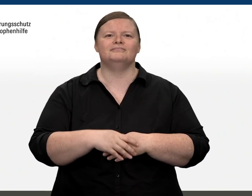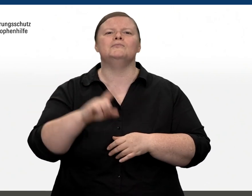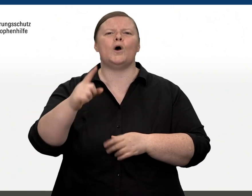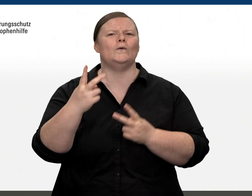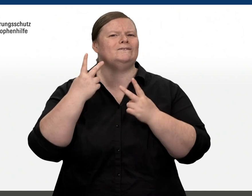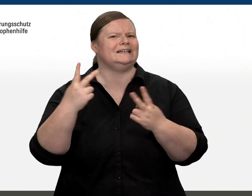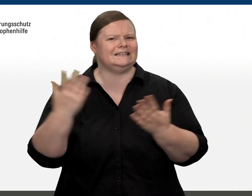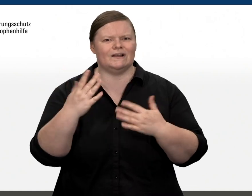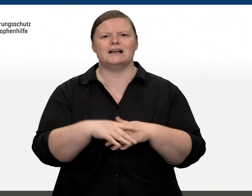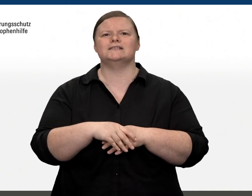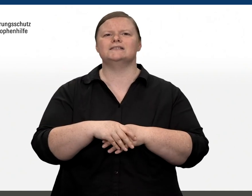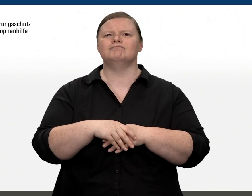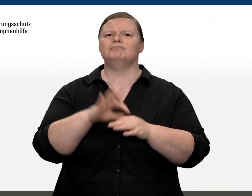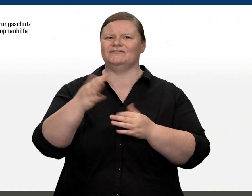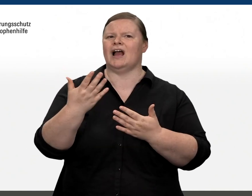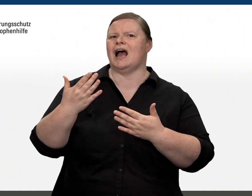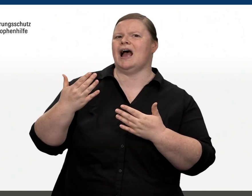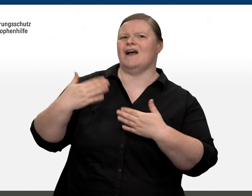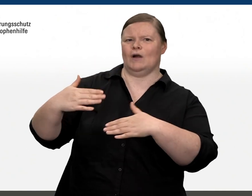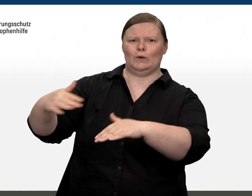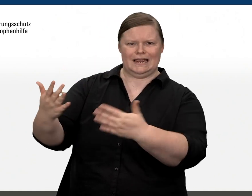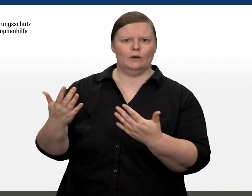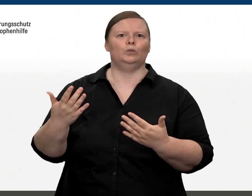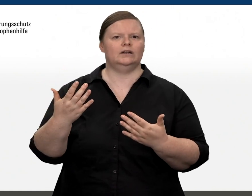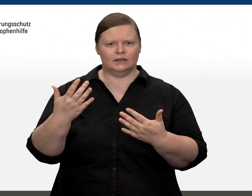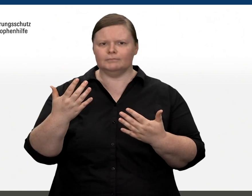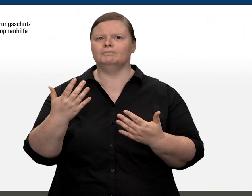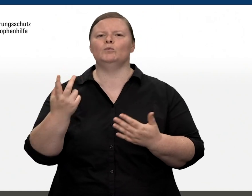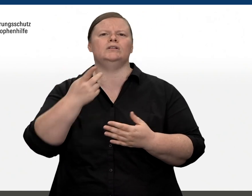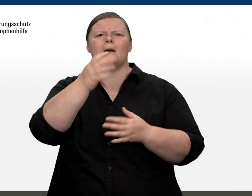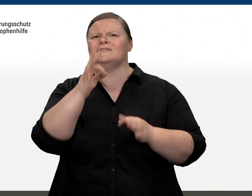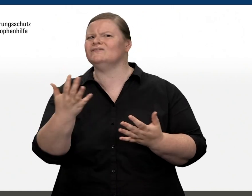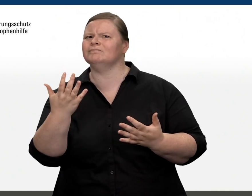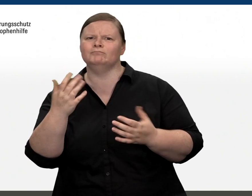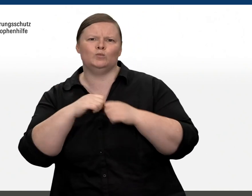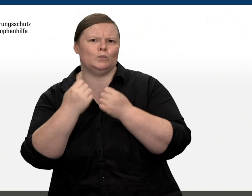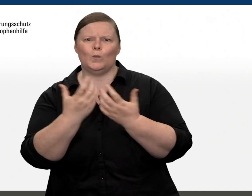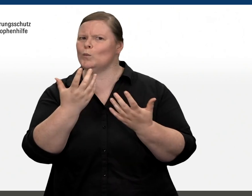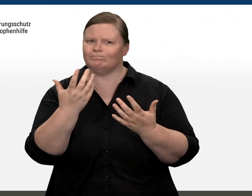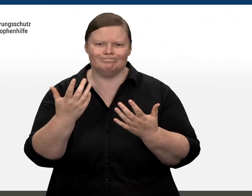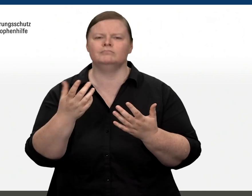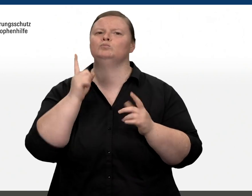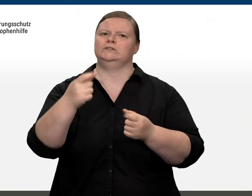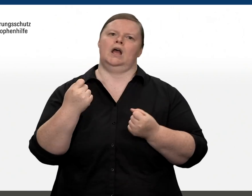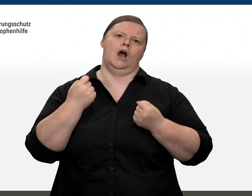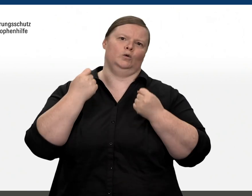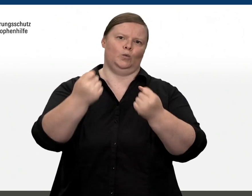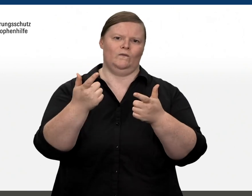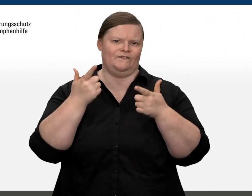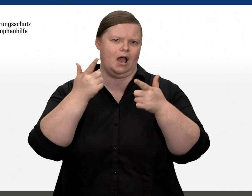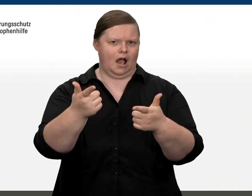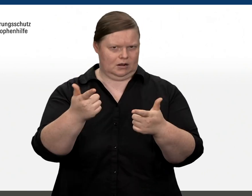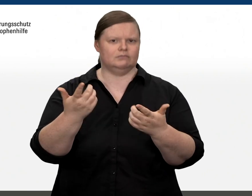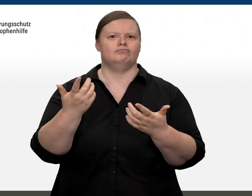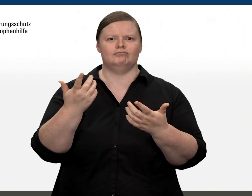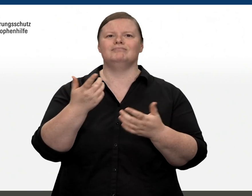Wichtig bei der Evakuierung oder sonstigen Fahrten mit dem Auto: